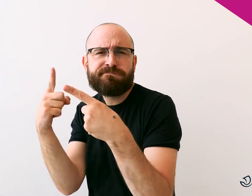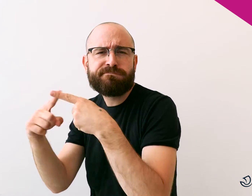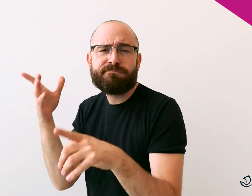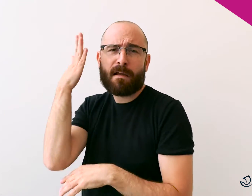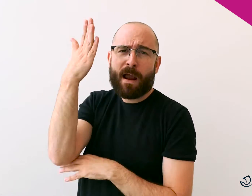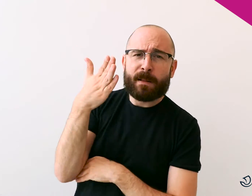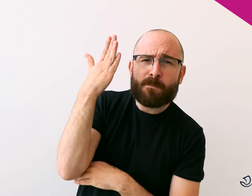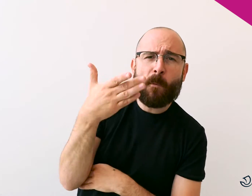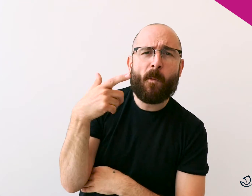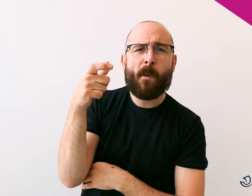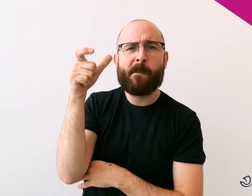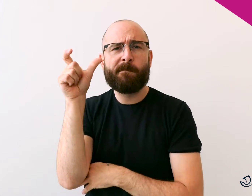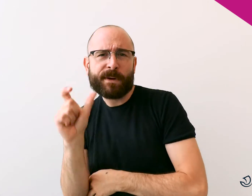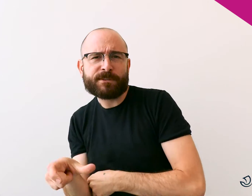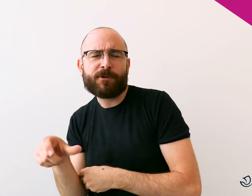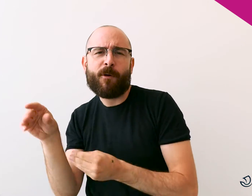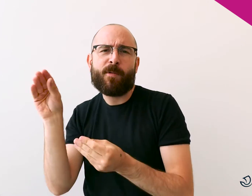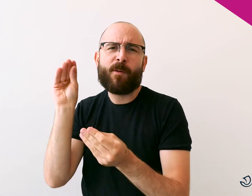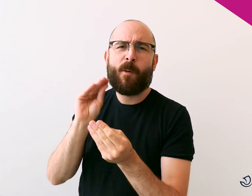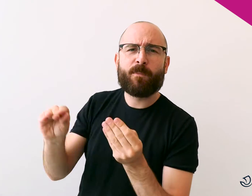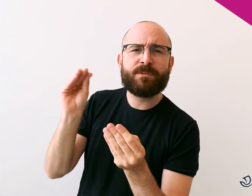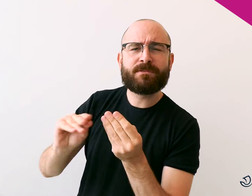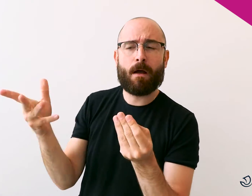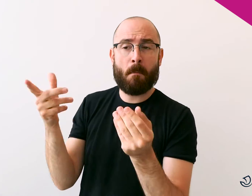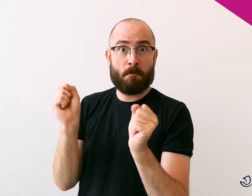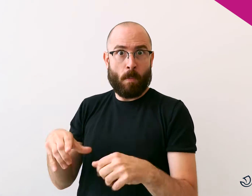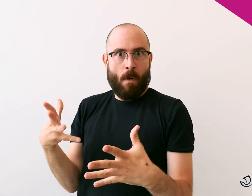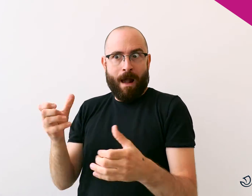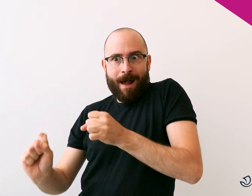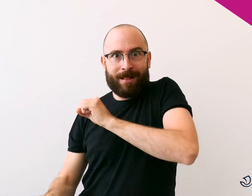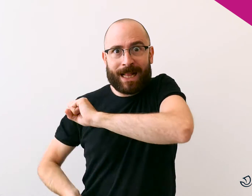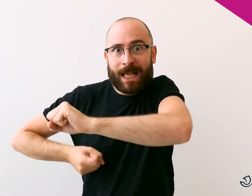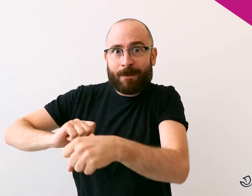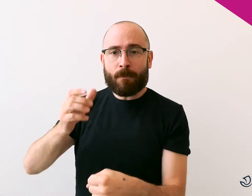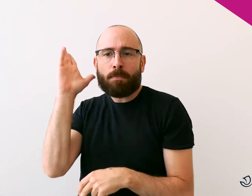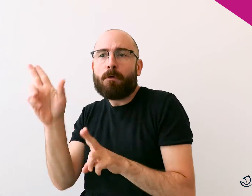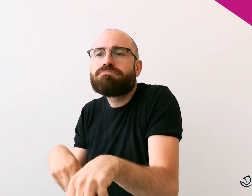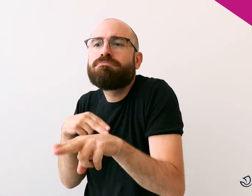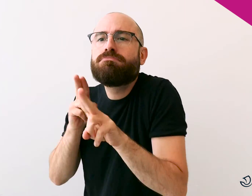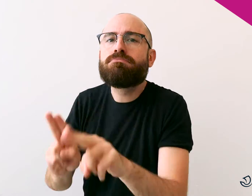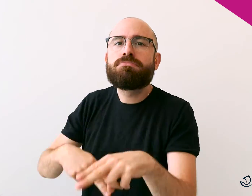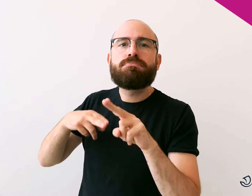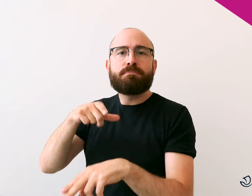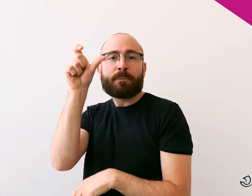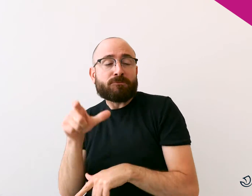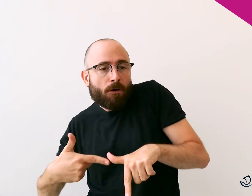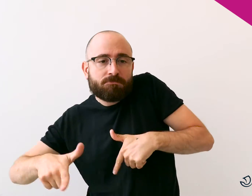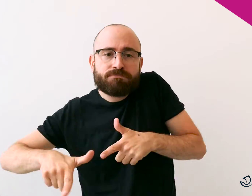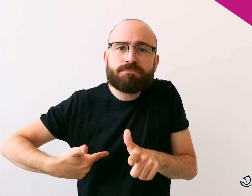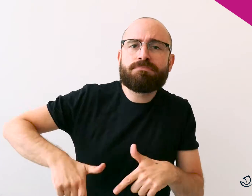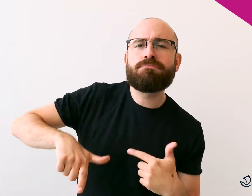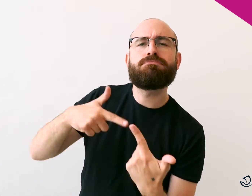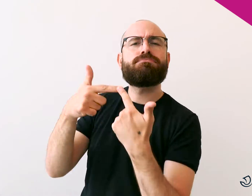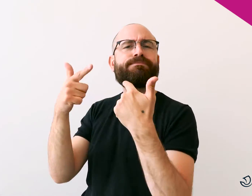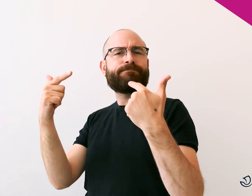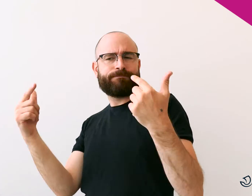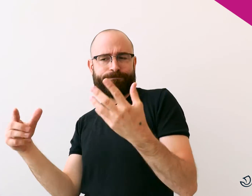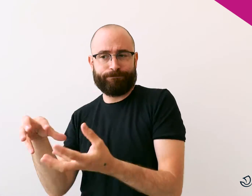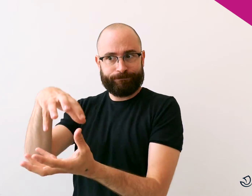des animaux, des personnes et même des objets... qu'il est possible d'animer